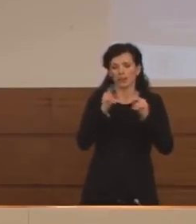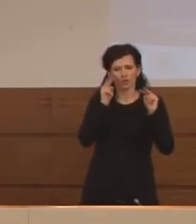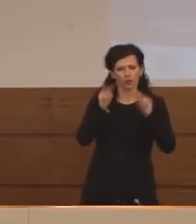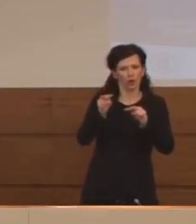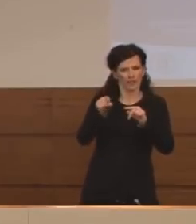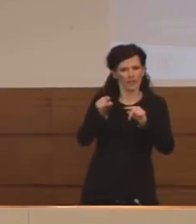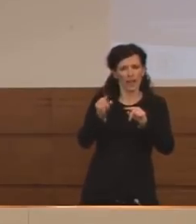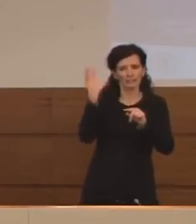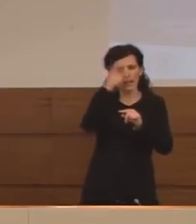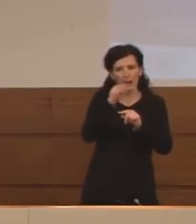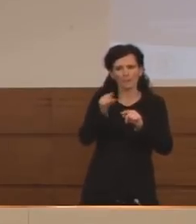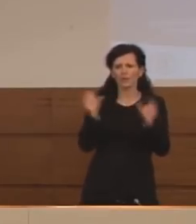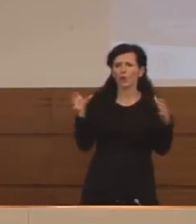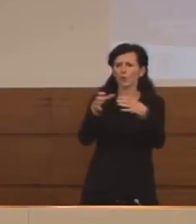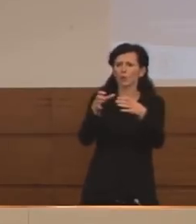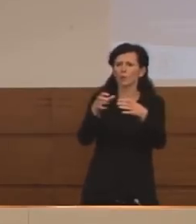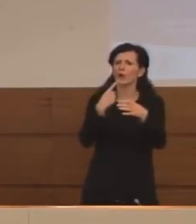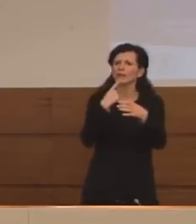Che è una buona notizia, non è una cattiva notizia questa.